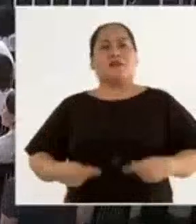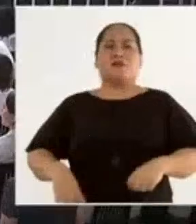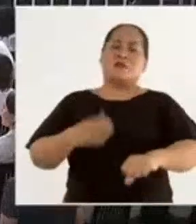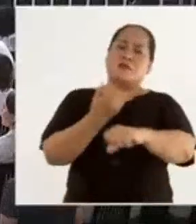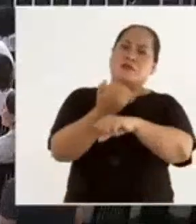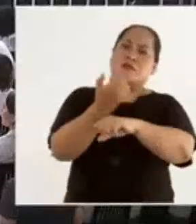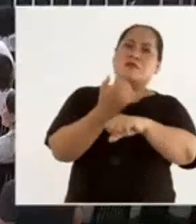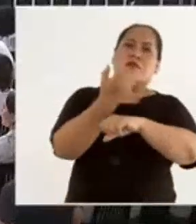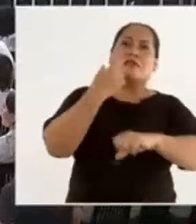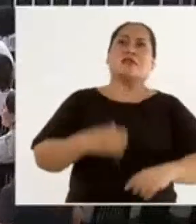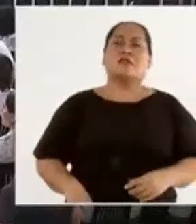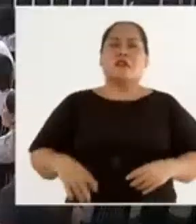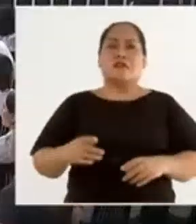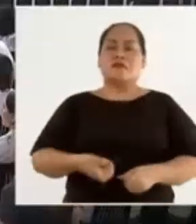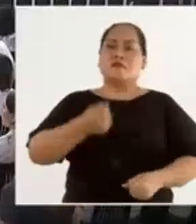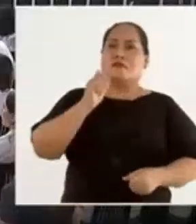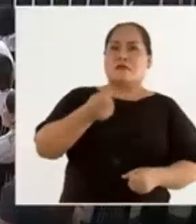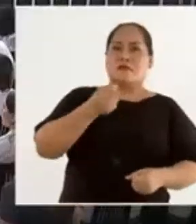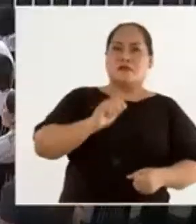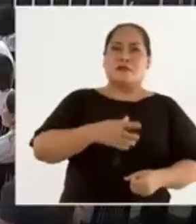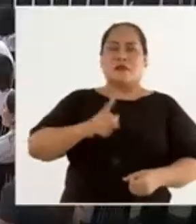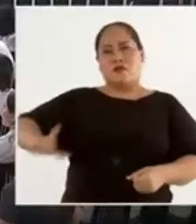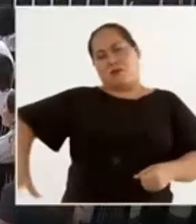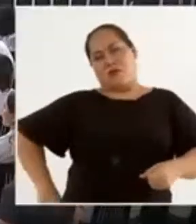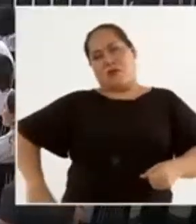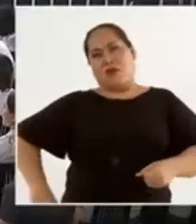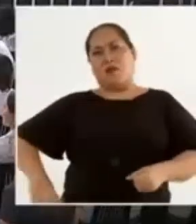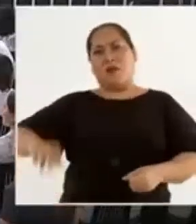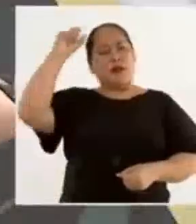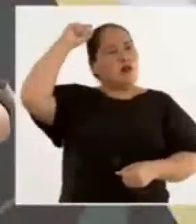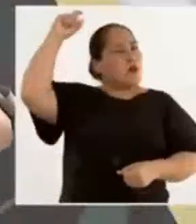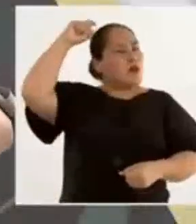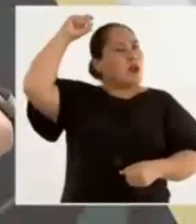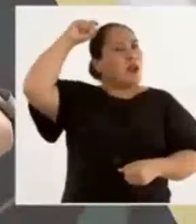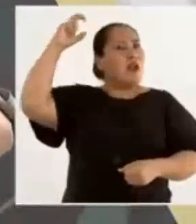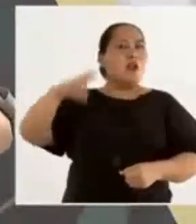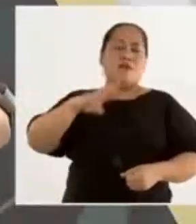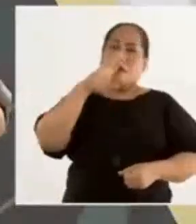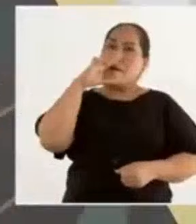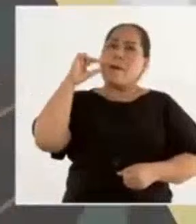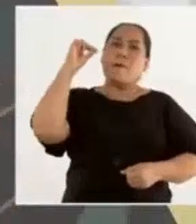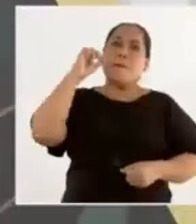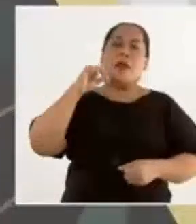gobernador Javier May. Muchas gracias, señor gobernador, por su respaldo decidido en la